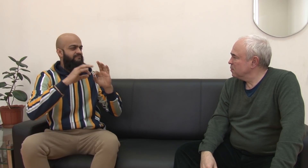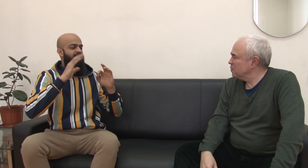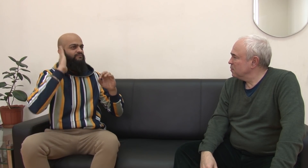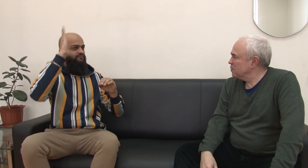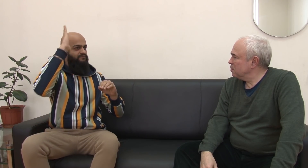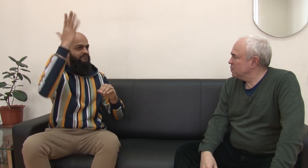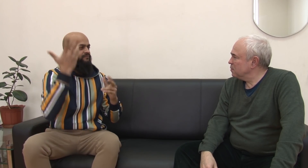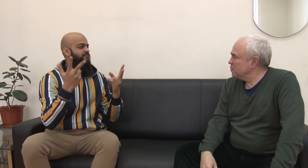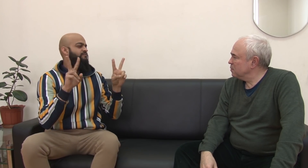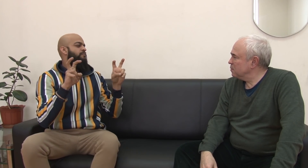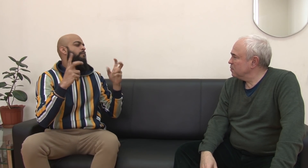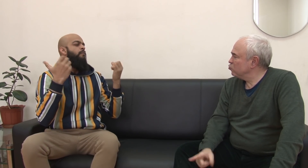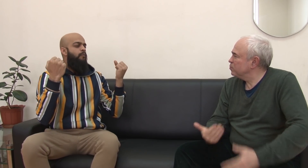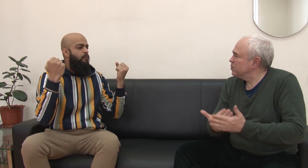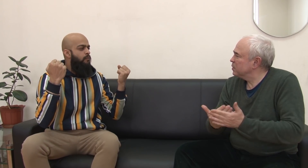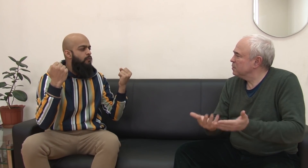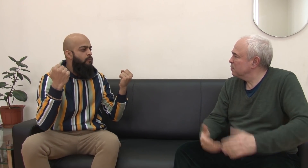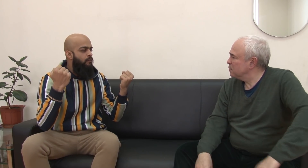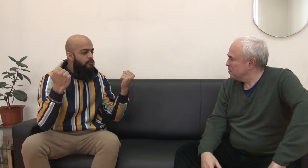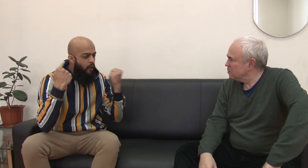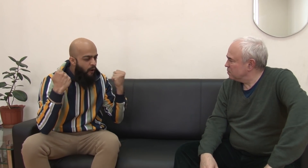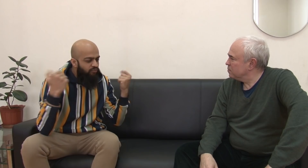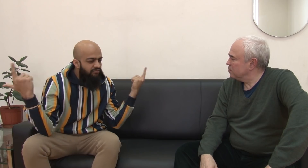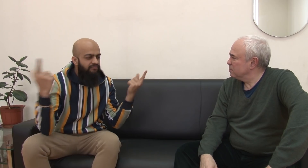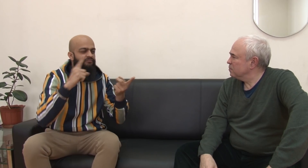в сфере спорта,